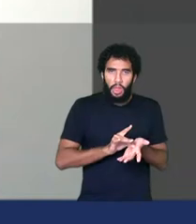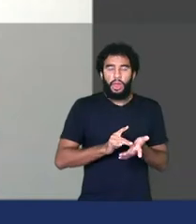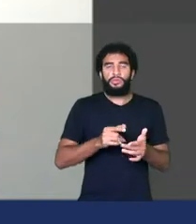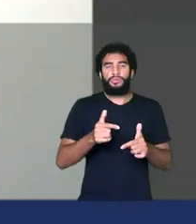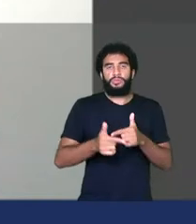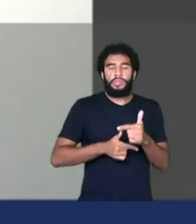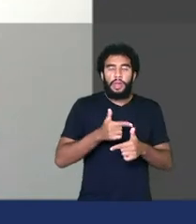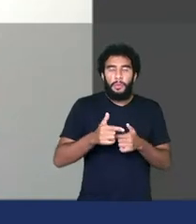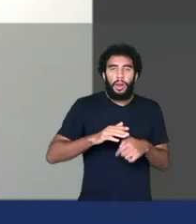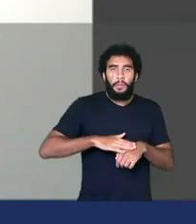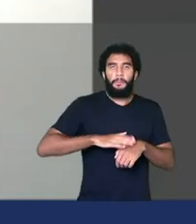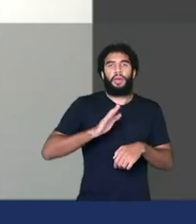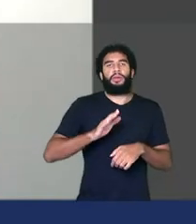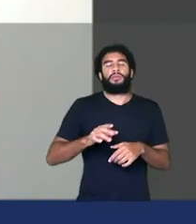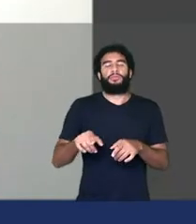GERAÇÃO DE EMPREGO , MEDIDAS GOVERNAMENTAIS PARA ACELERAR O